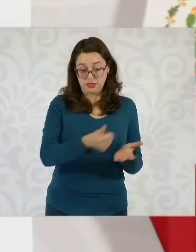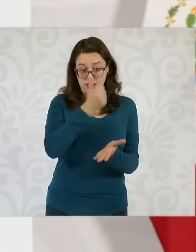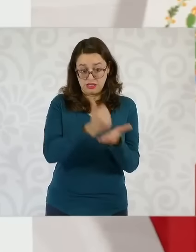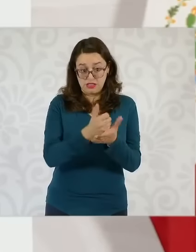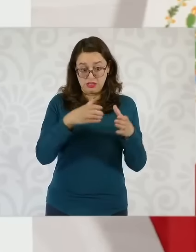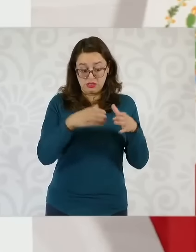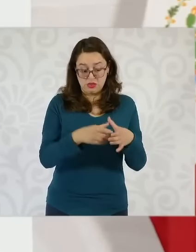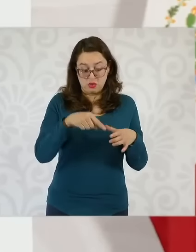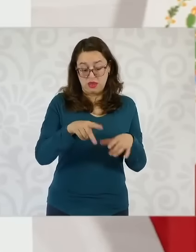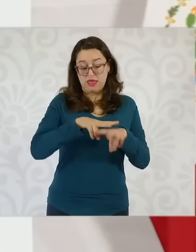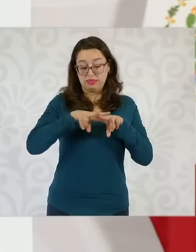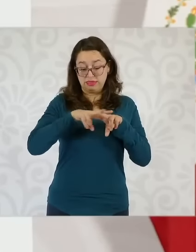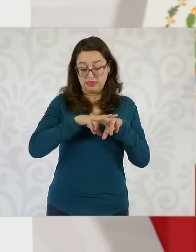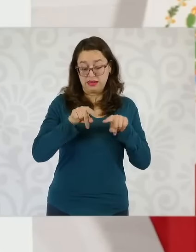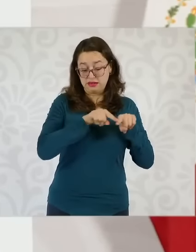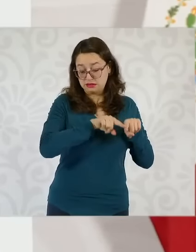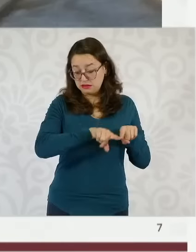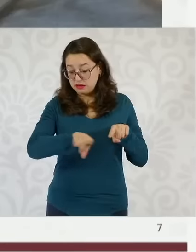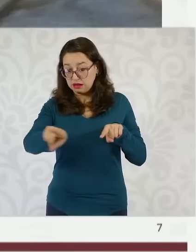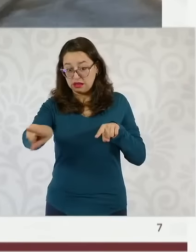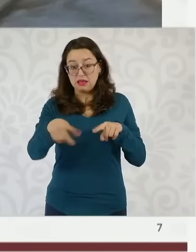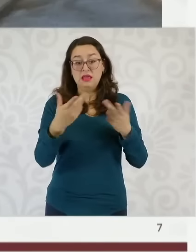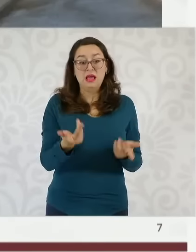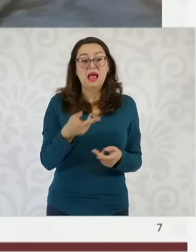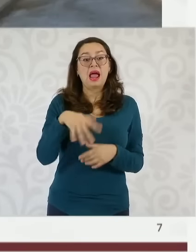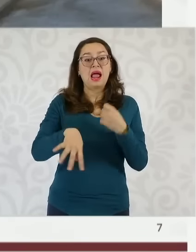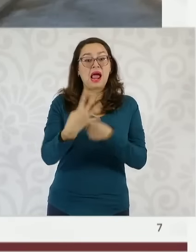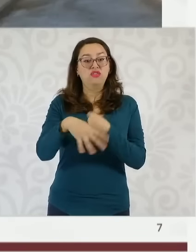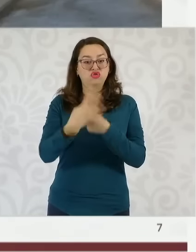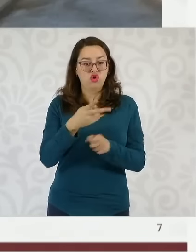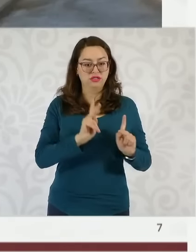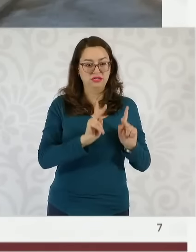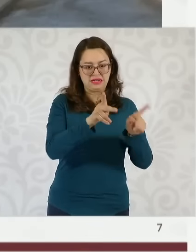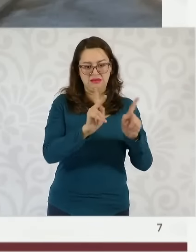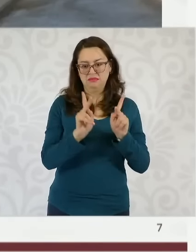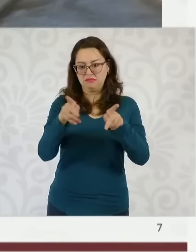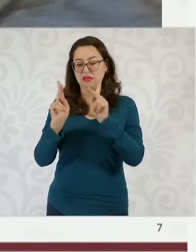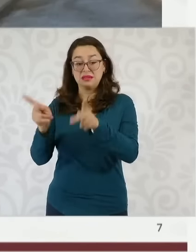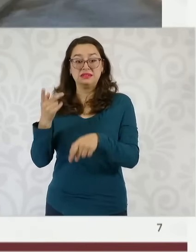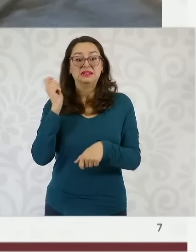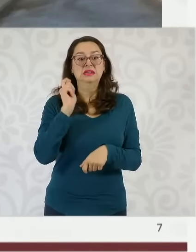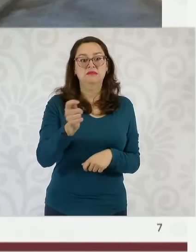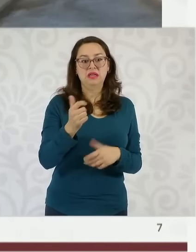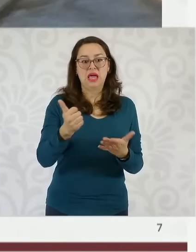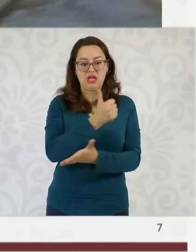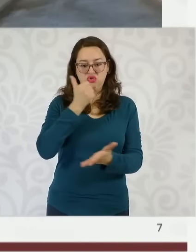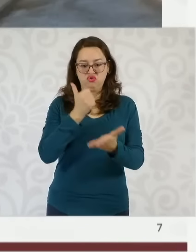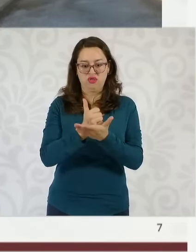comprendía el cruce de 14 pasos a nivel partía la ciudad en dos partes para evitar las afectaciones